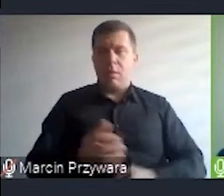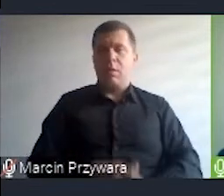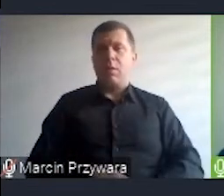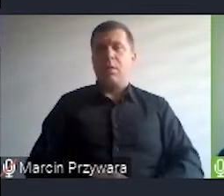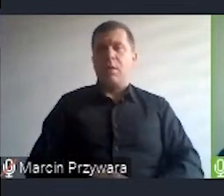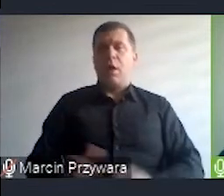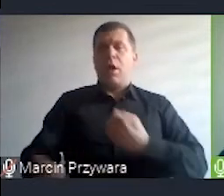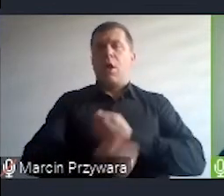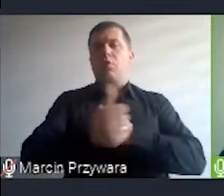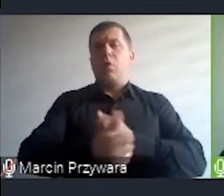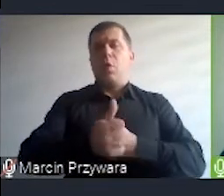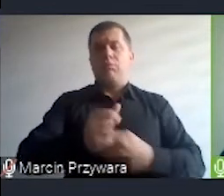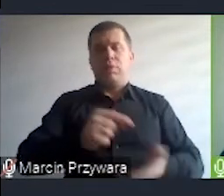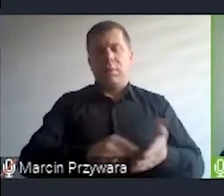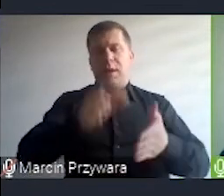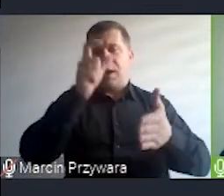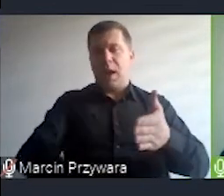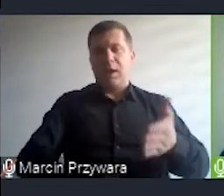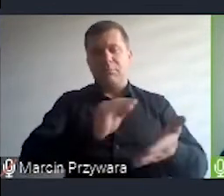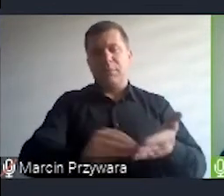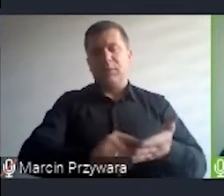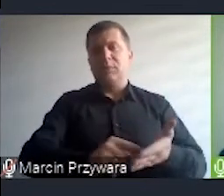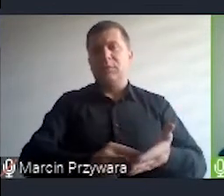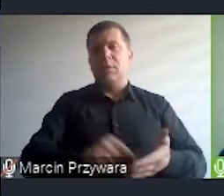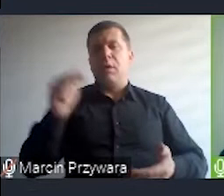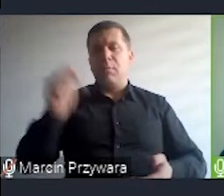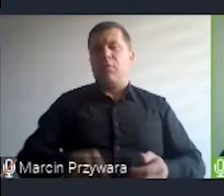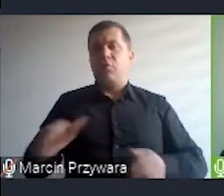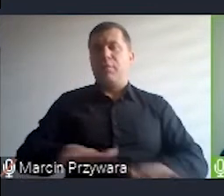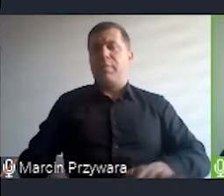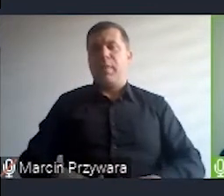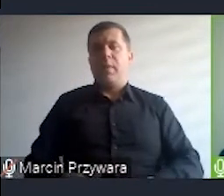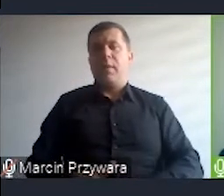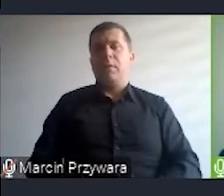a w dokumentacji na karcie środka jest napisane, że on się tam powinien znajdować,